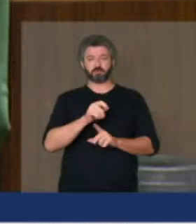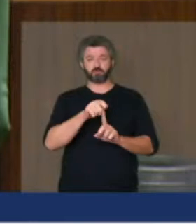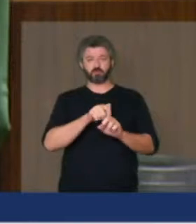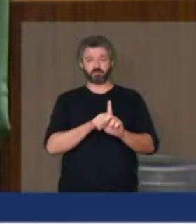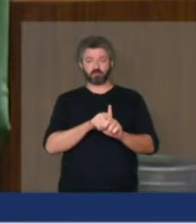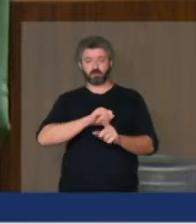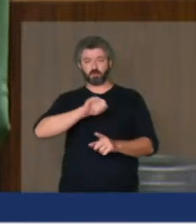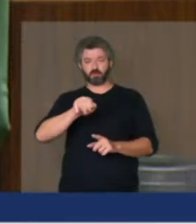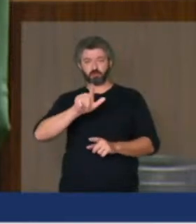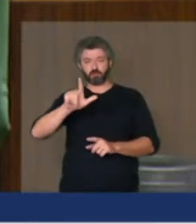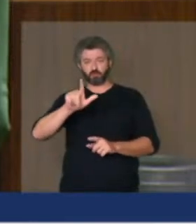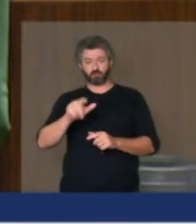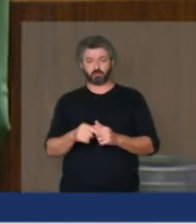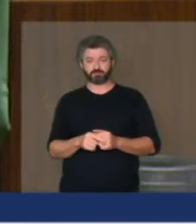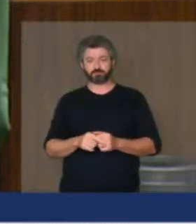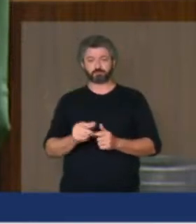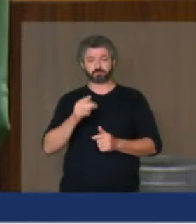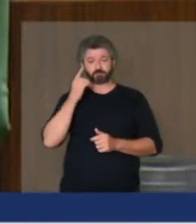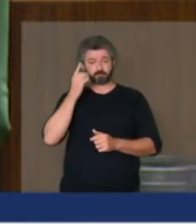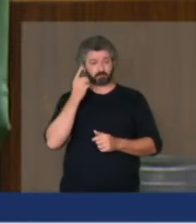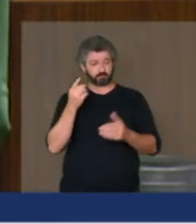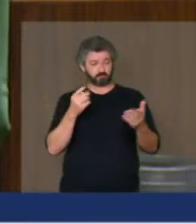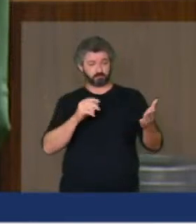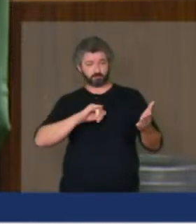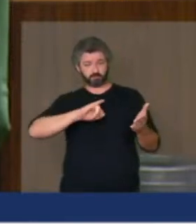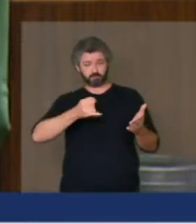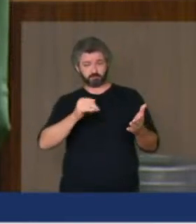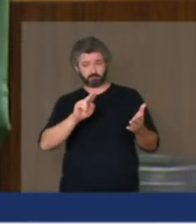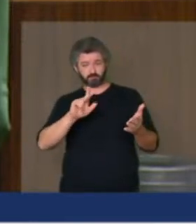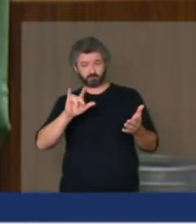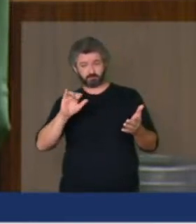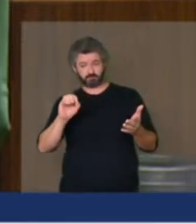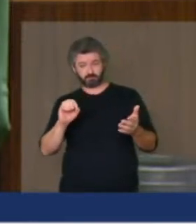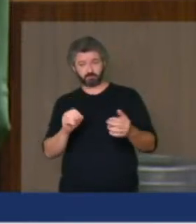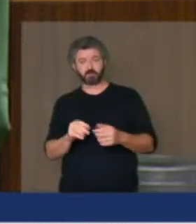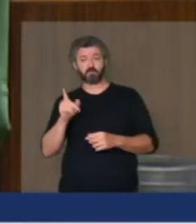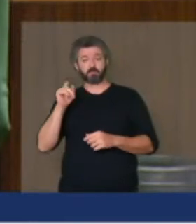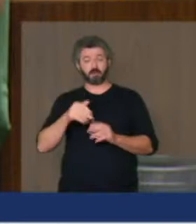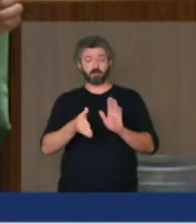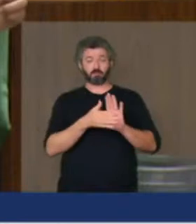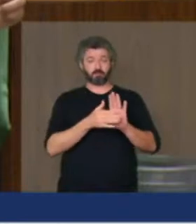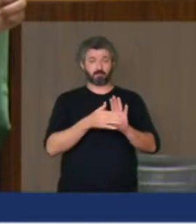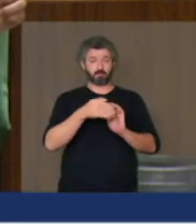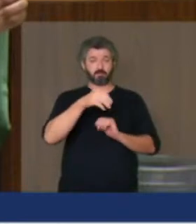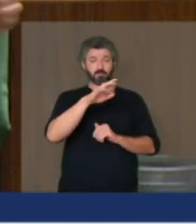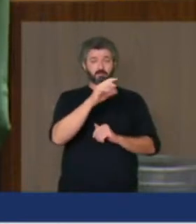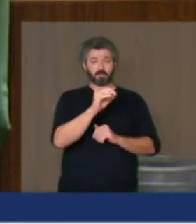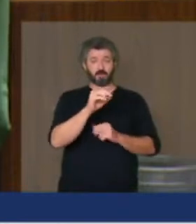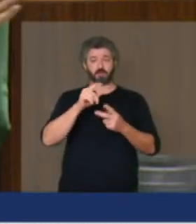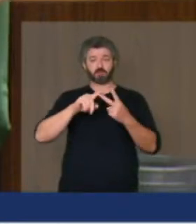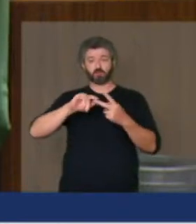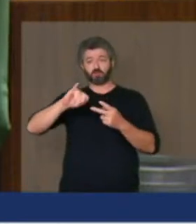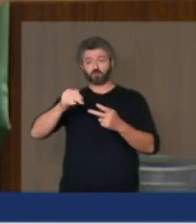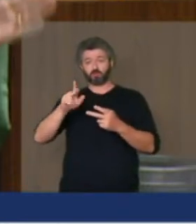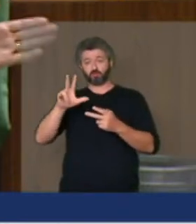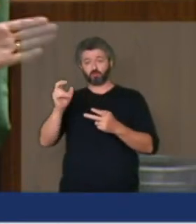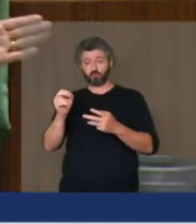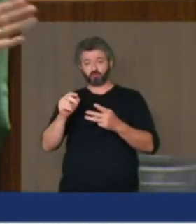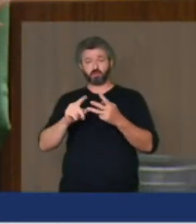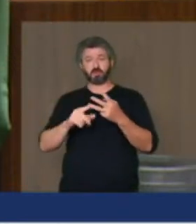MINHA PROPOSIÇÃO ERA MARÇO, JULHO E DEZEMBRO. TU PLANEJA DURANTE O ANO ESSES INVESTIMENTOS. MAS, COMO DO SENADO VEIO A PROPOSIÇÃO...